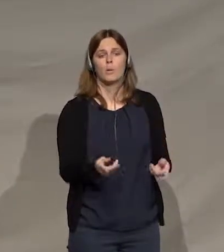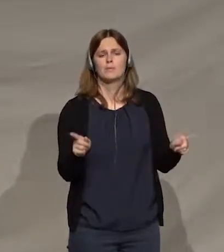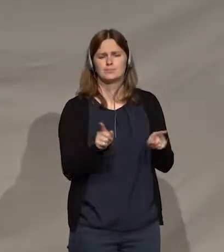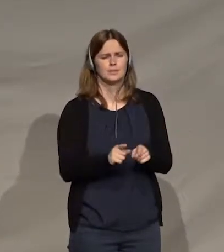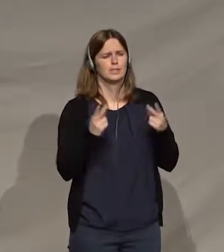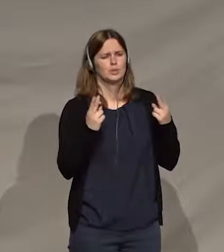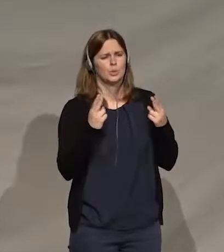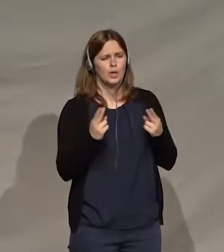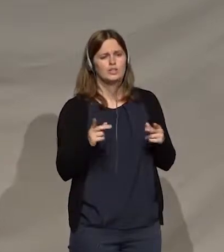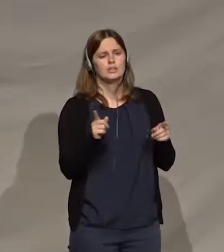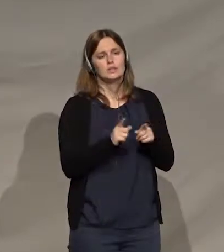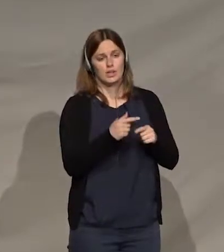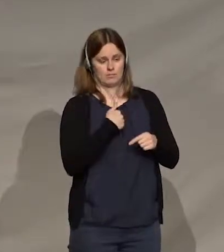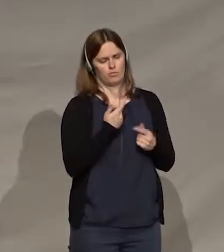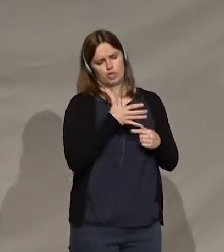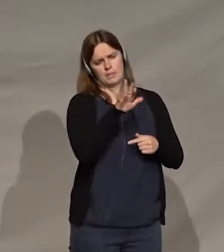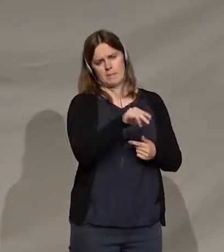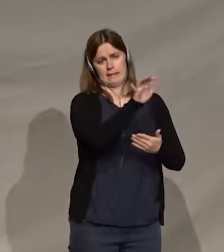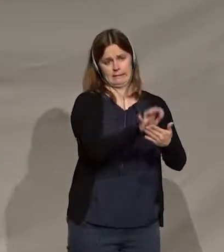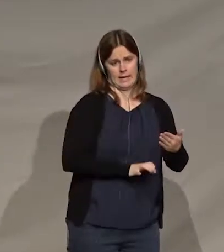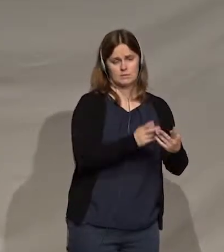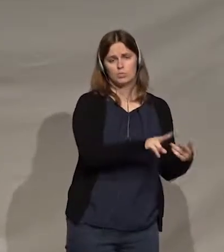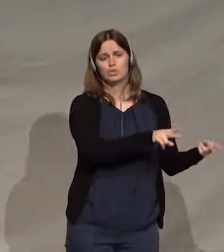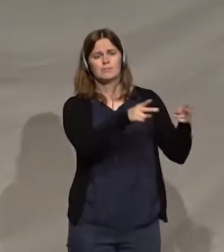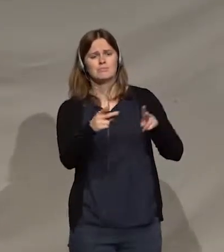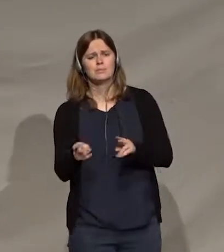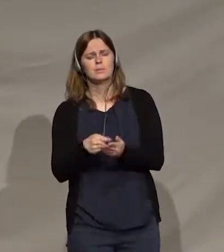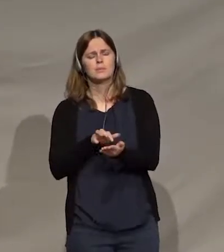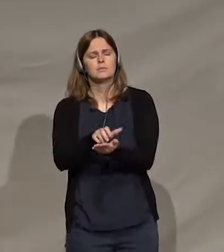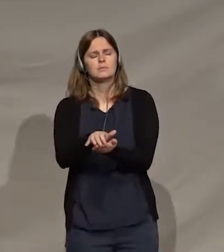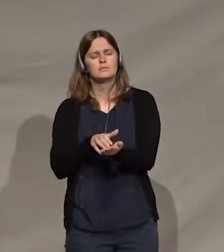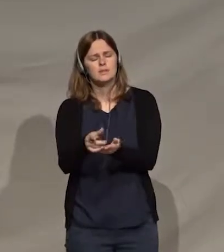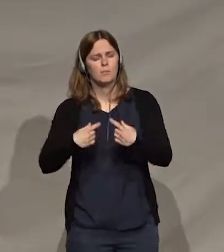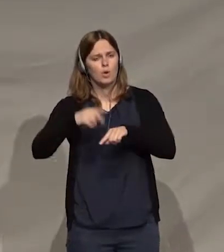nebo zobrazeno na Braillském řádku nebo podobném zařízení. A teď k našem pátému a poslednímu nástroji.